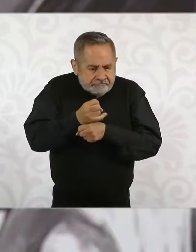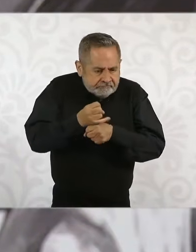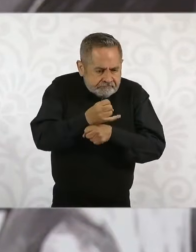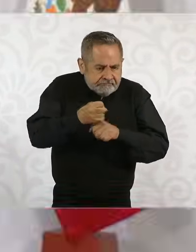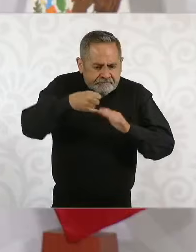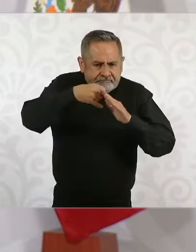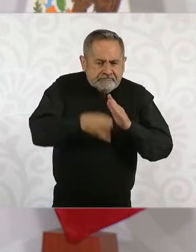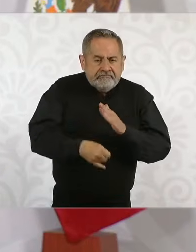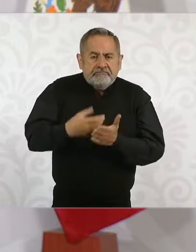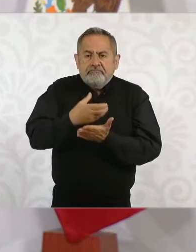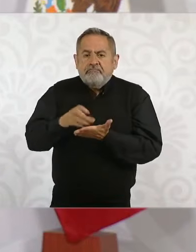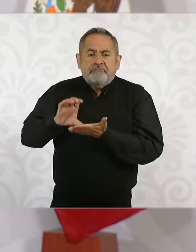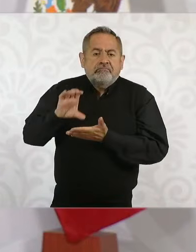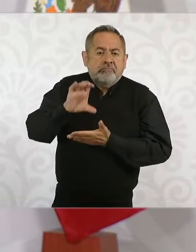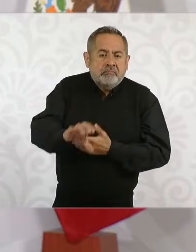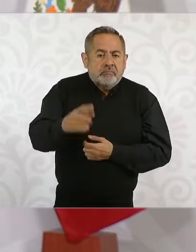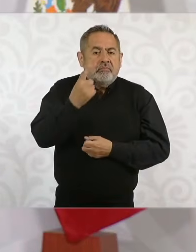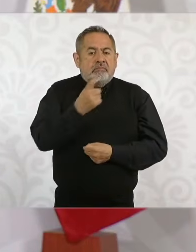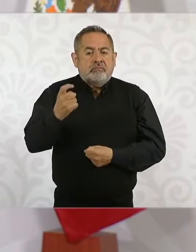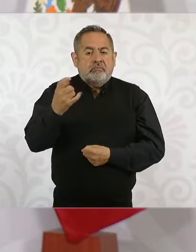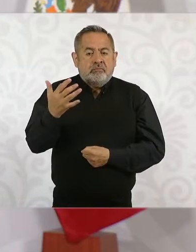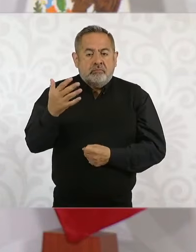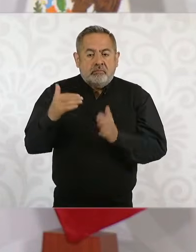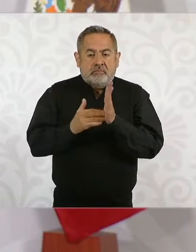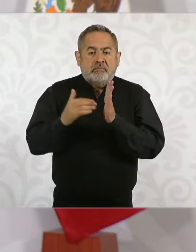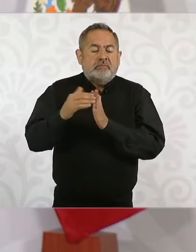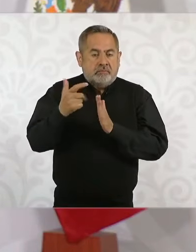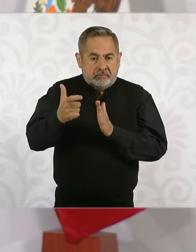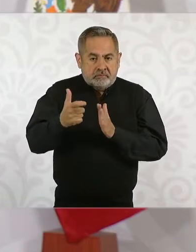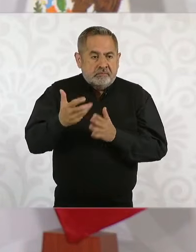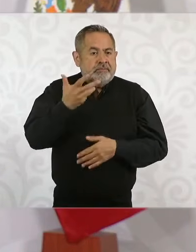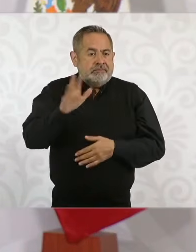con una inversión de 150 millones de pesos en 10 estudios clínicos que involucran tanto